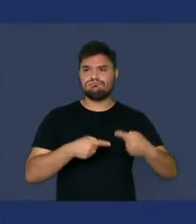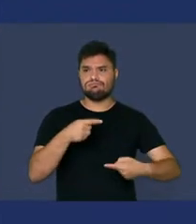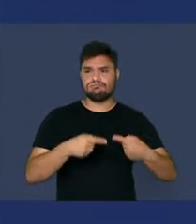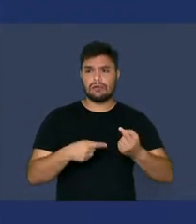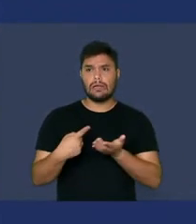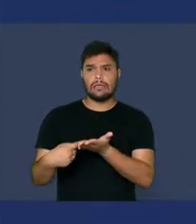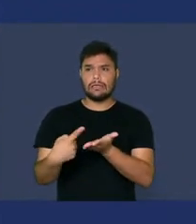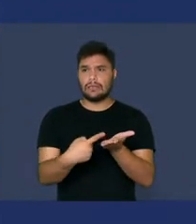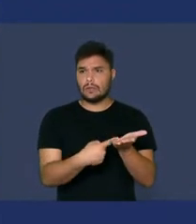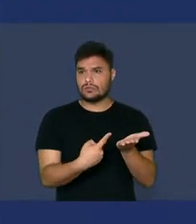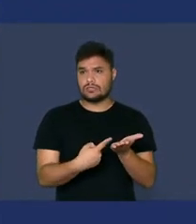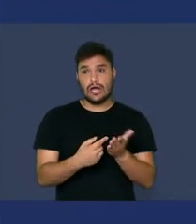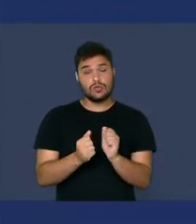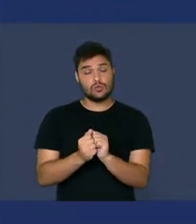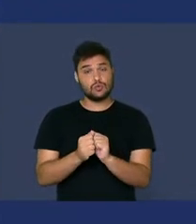PROJETO COMO UM TODO FOI AMPLAMENTE DISCUTIDO E